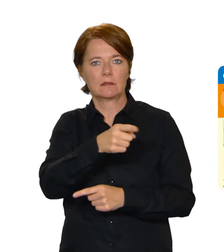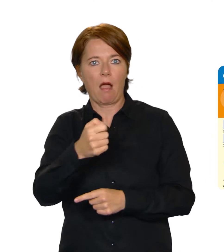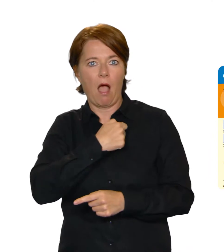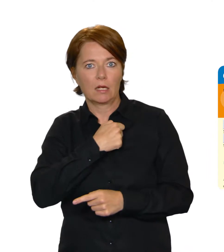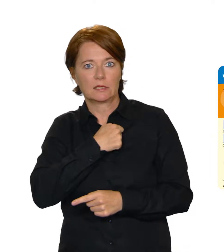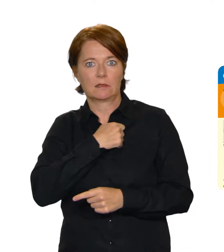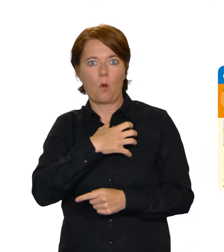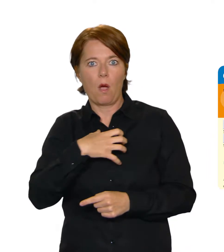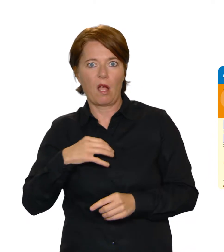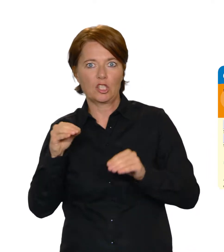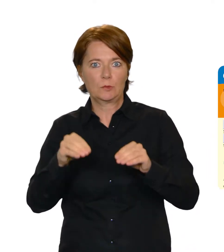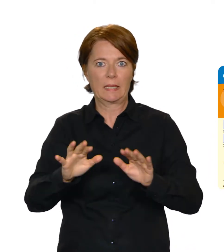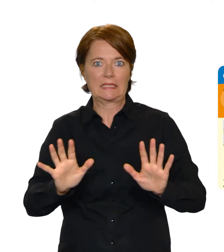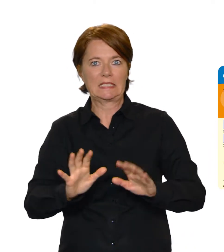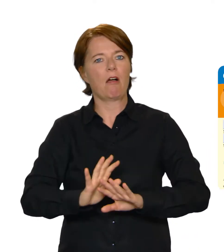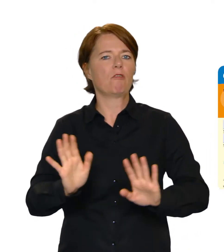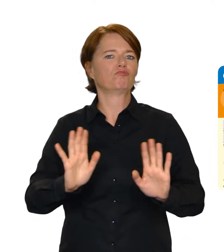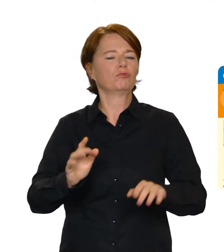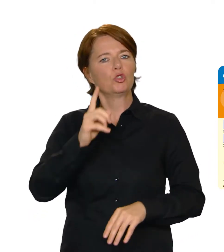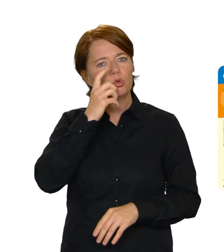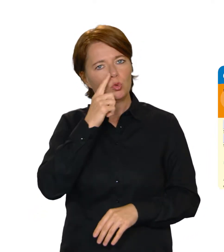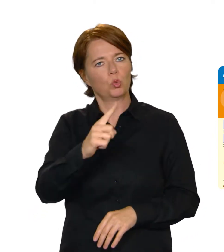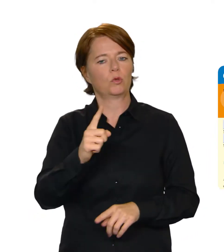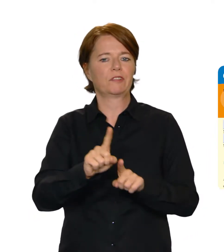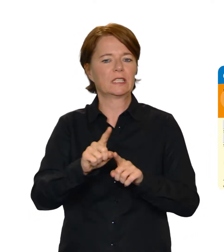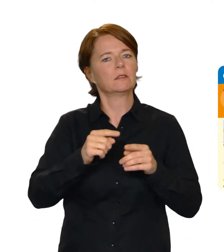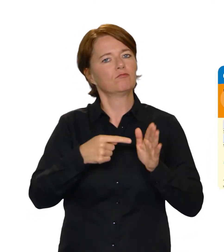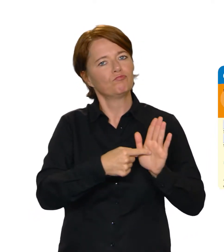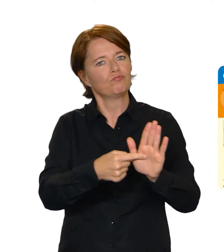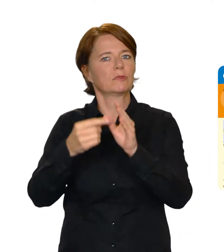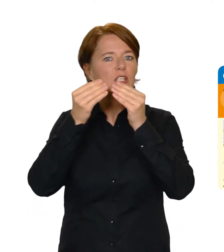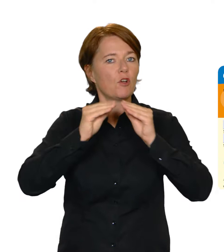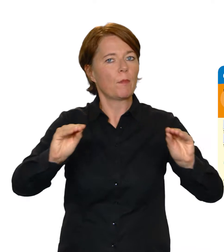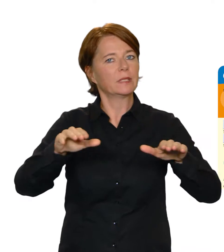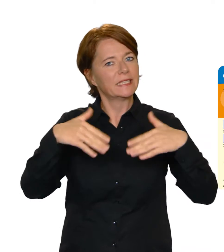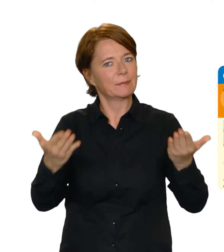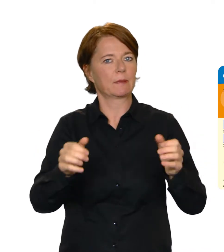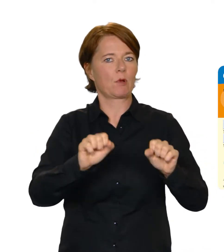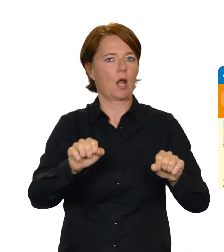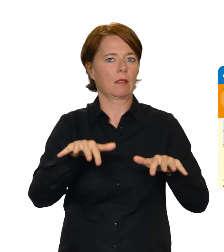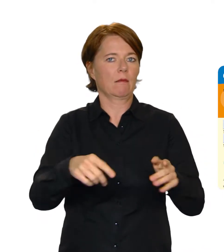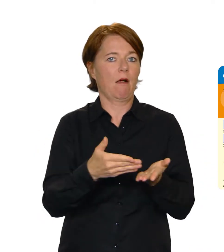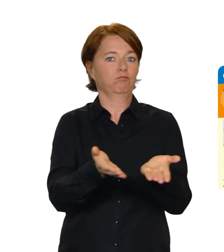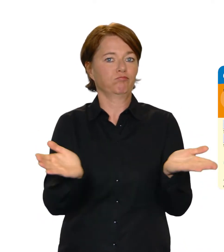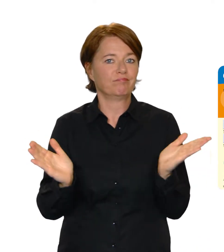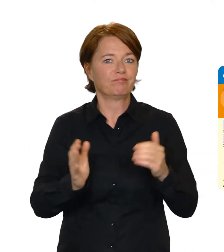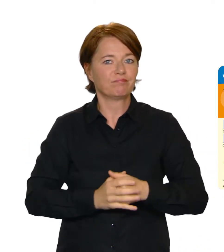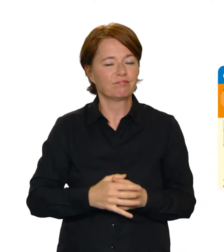dass die Menschen keine Angst vor dem Thema Organspende haben. Wir wollen die Menschen informieren.